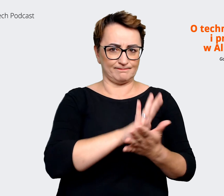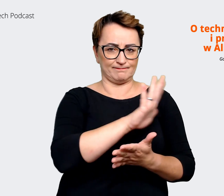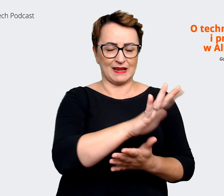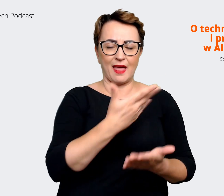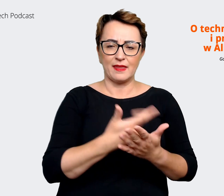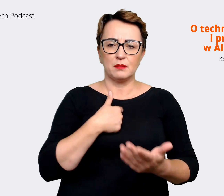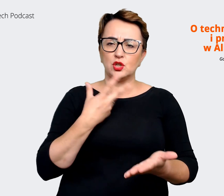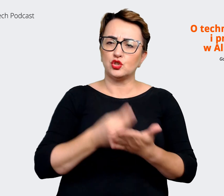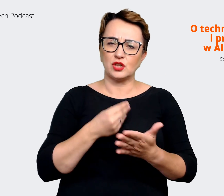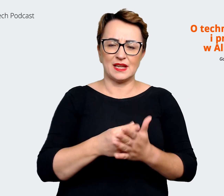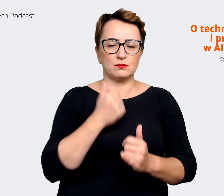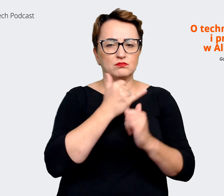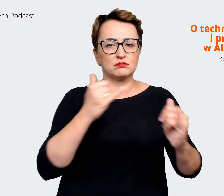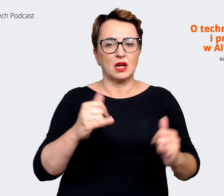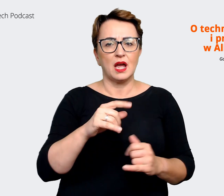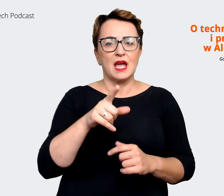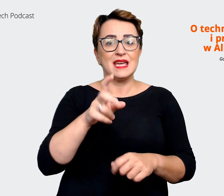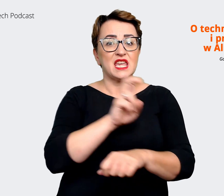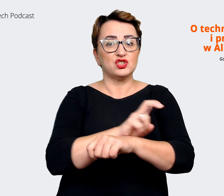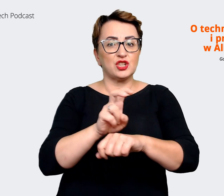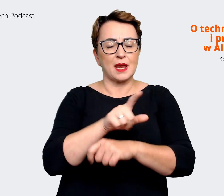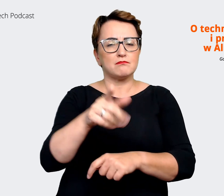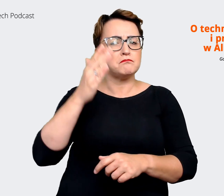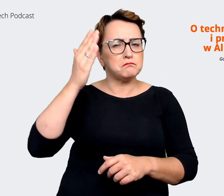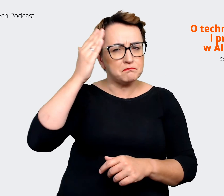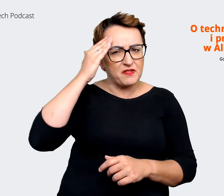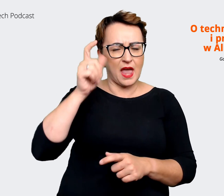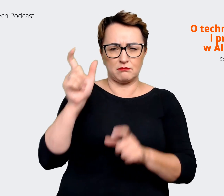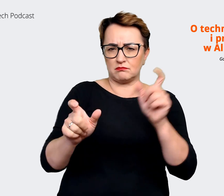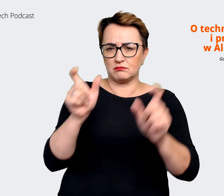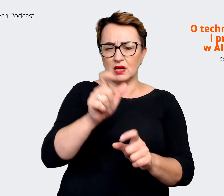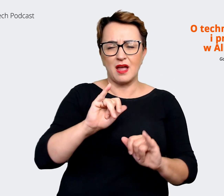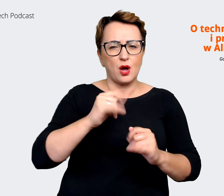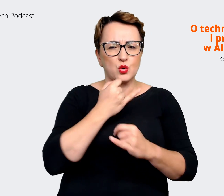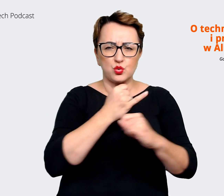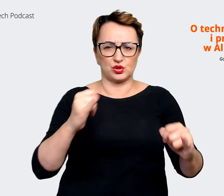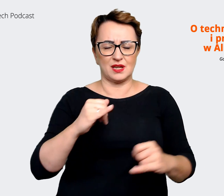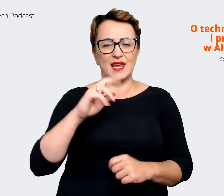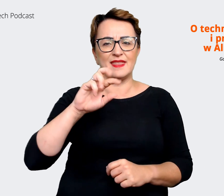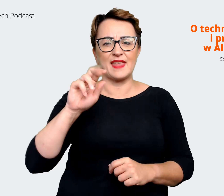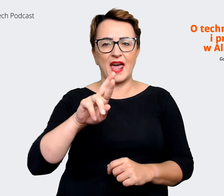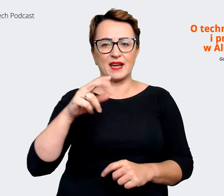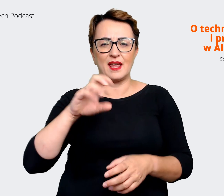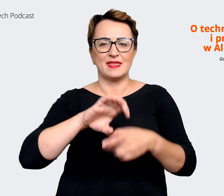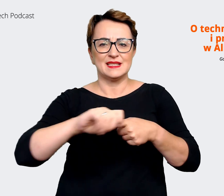interdyscyplinarność naszych inżynierów, że mamy ograniczenia czy mówiąc wprost regulacje,